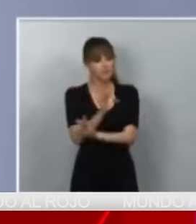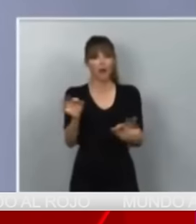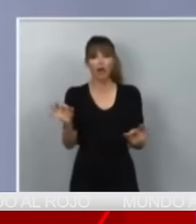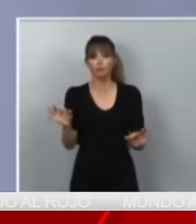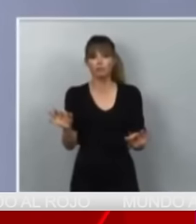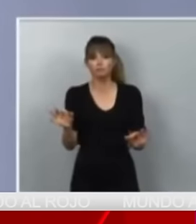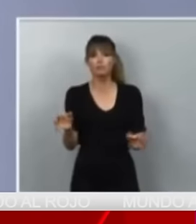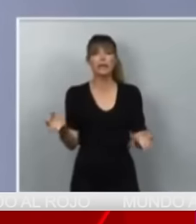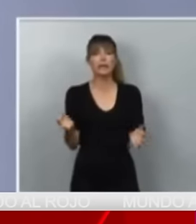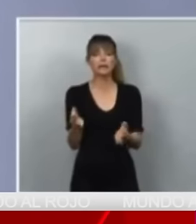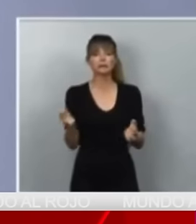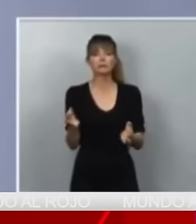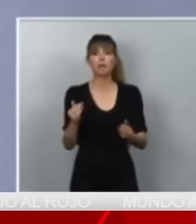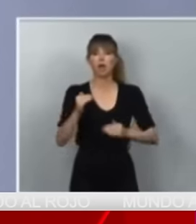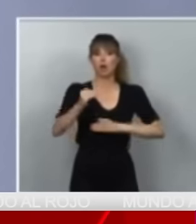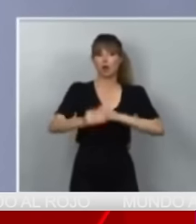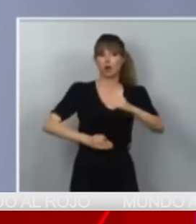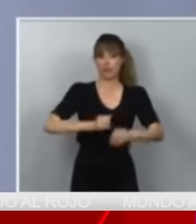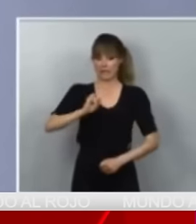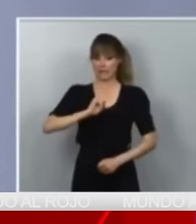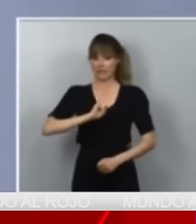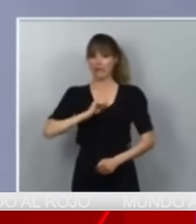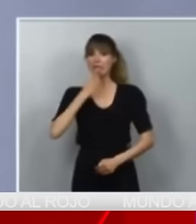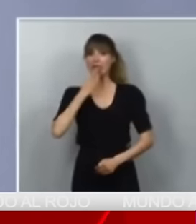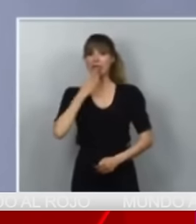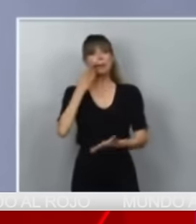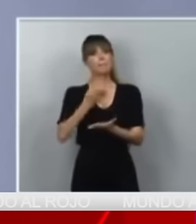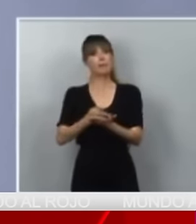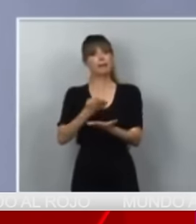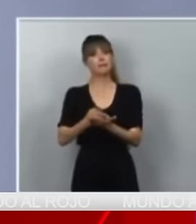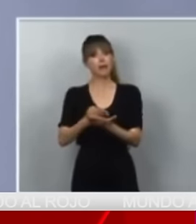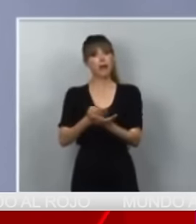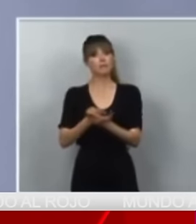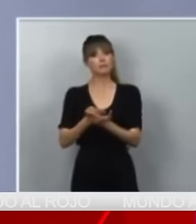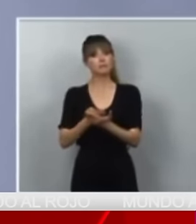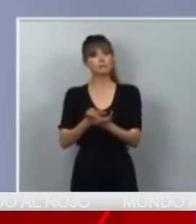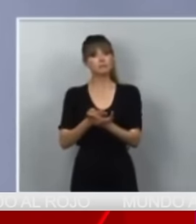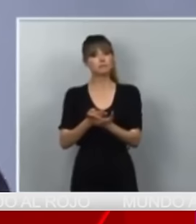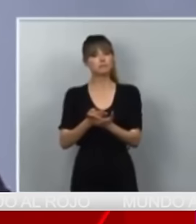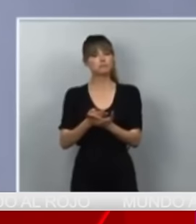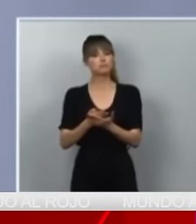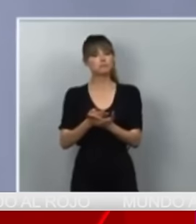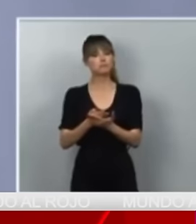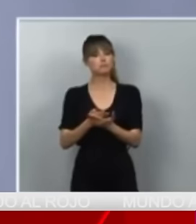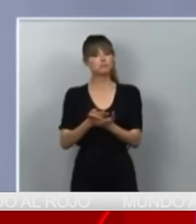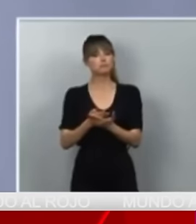simplemente un procedimiento de verificación de la edad que protege completamente la el anonimato